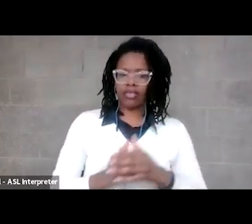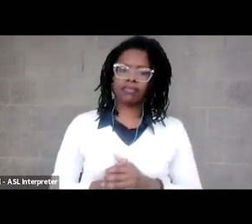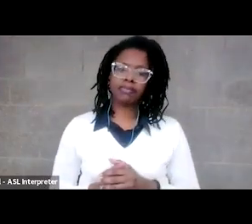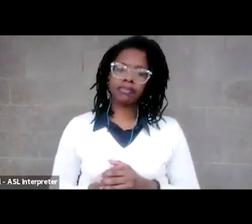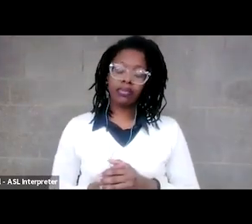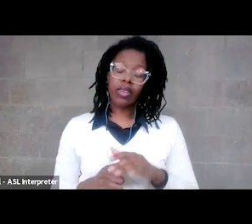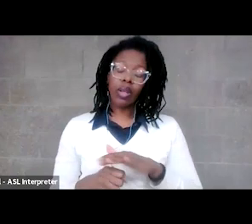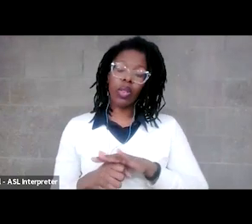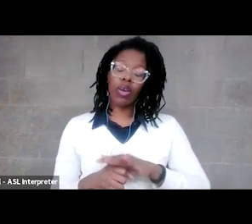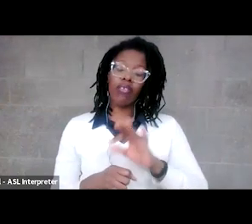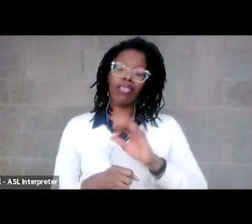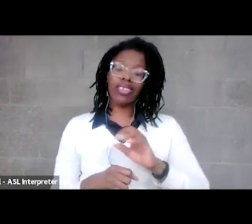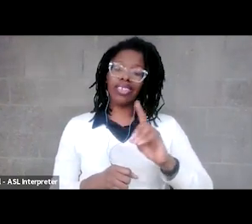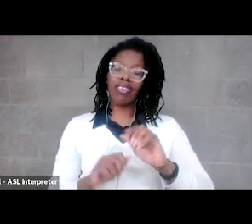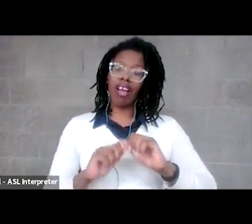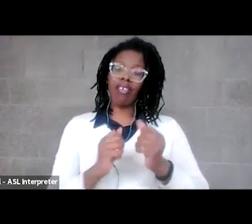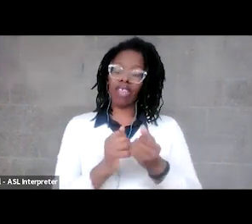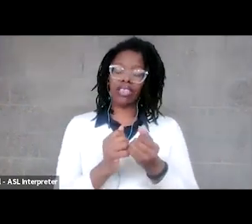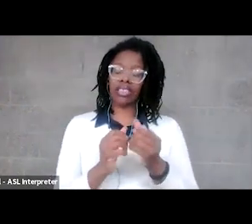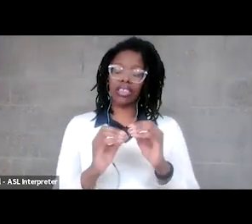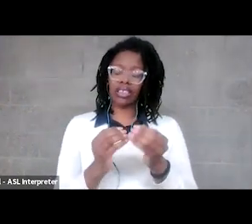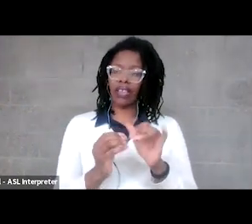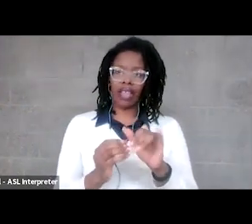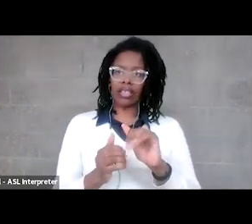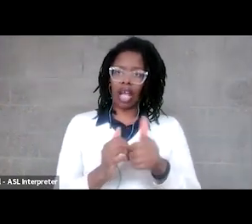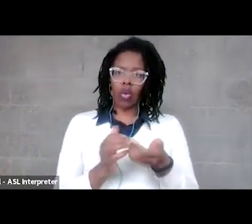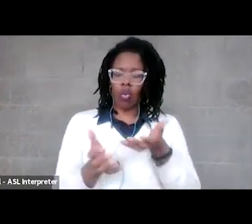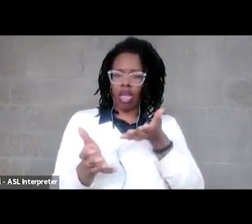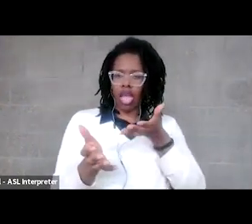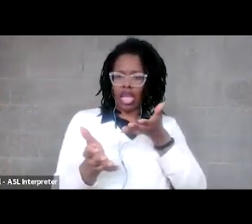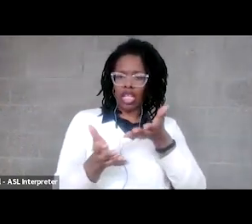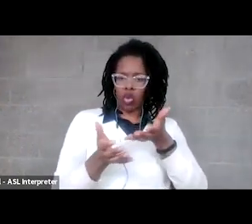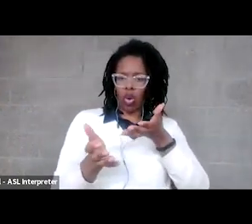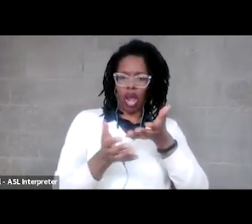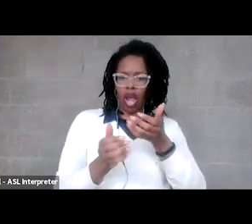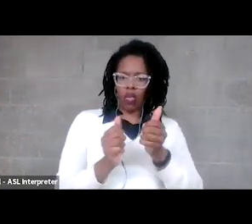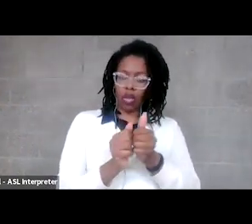es el punto de contacto en la SSA donde interactuarían con un especialista en reclamaciones